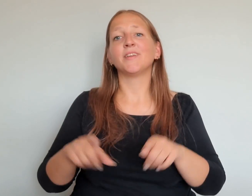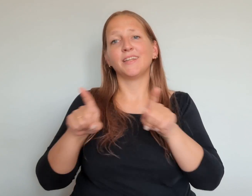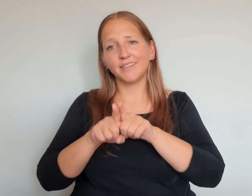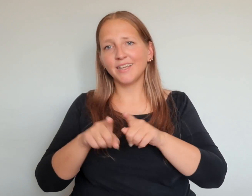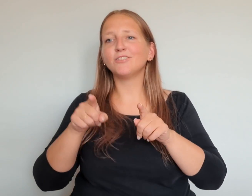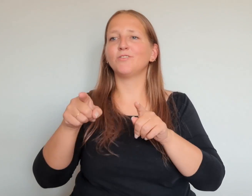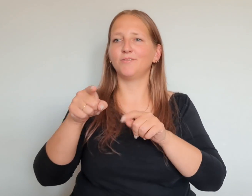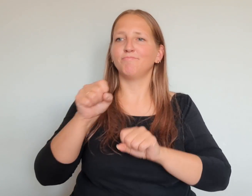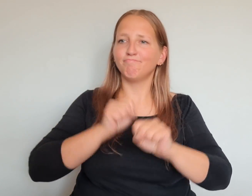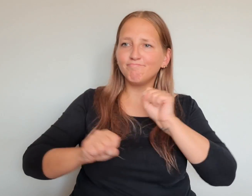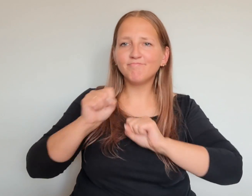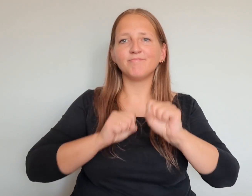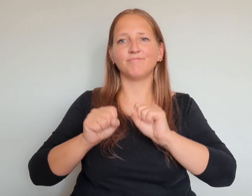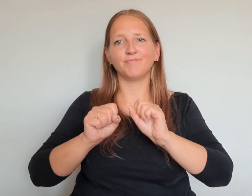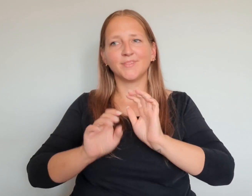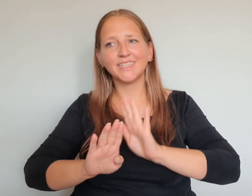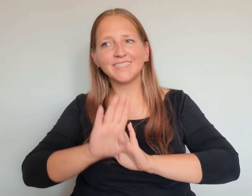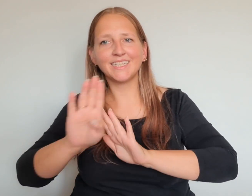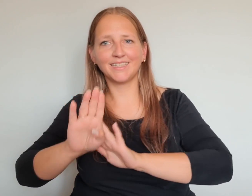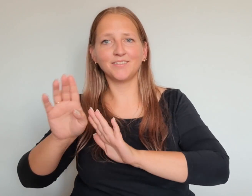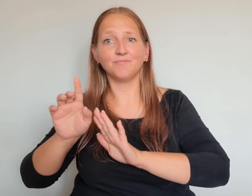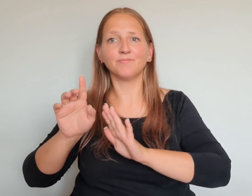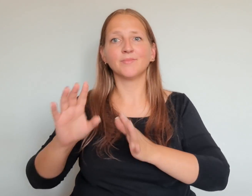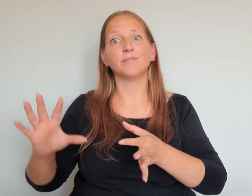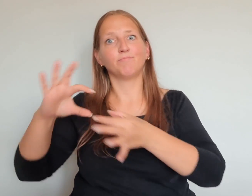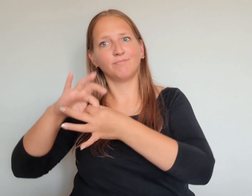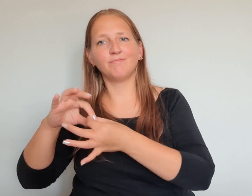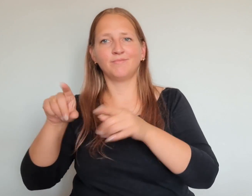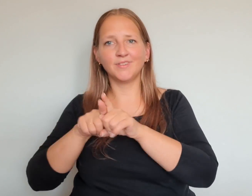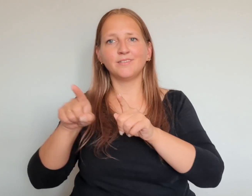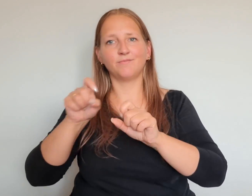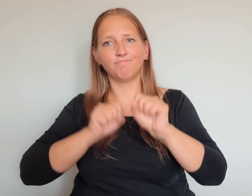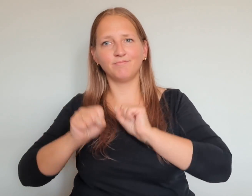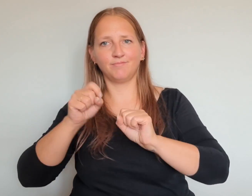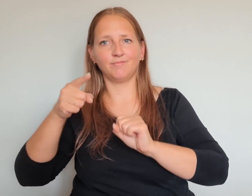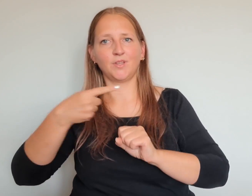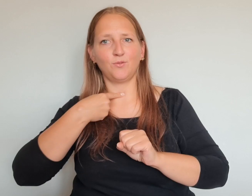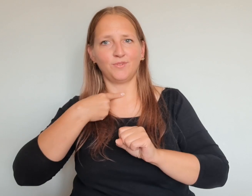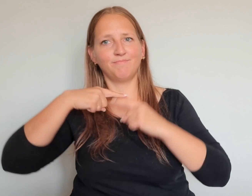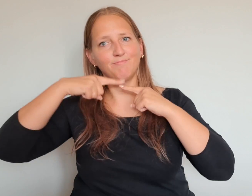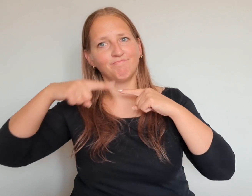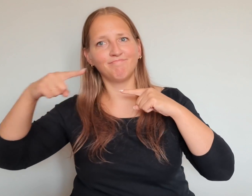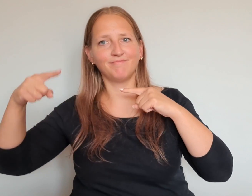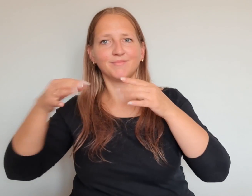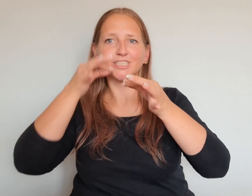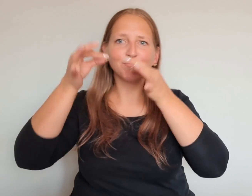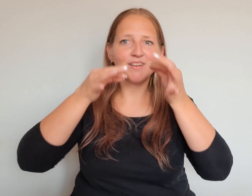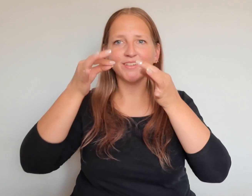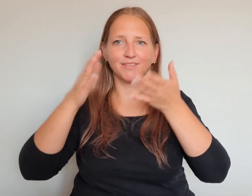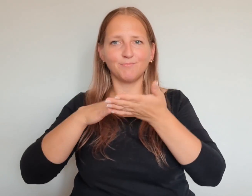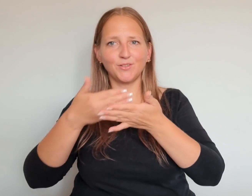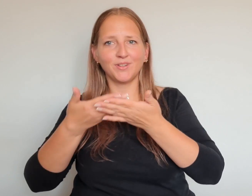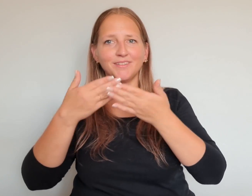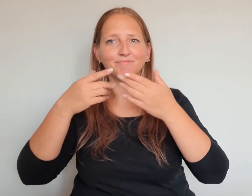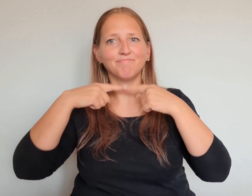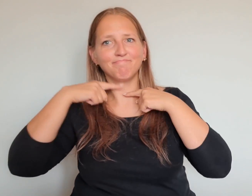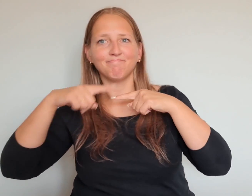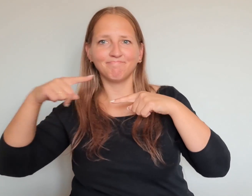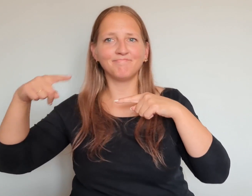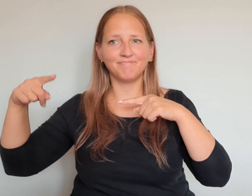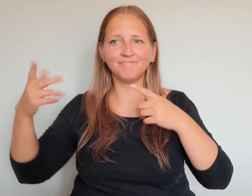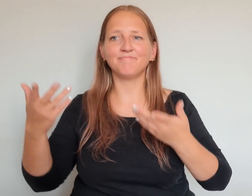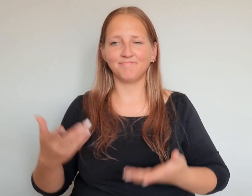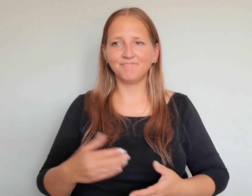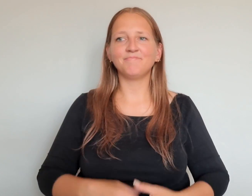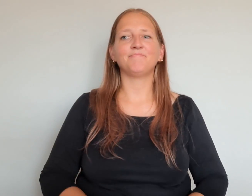trening sceniczny połączony z ćwiczeniami emisji głosu,